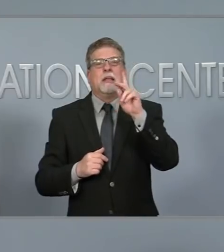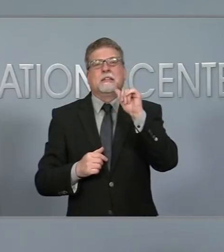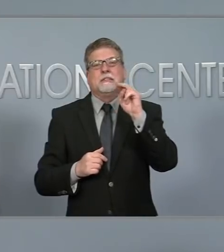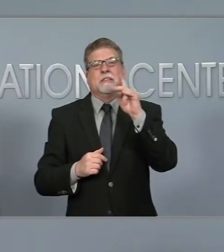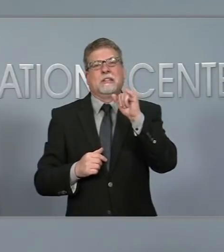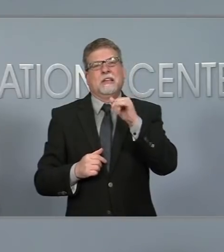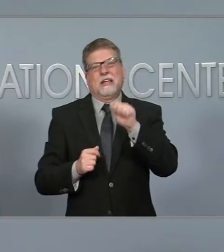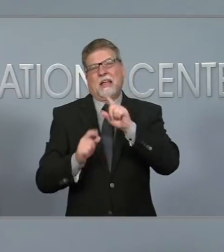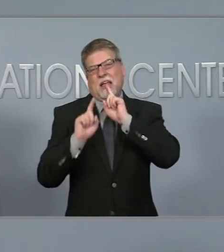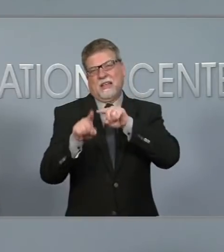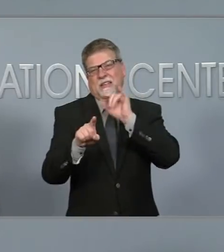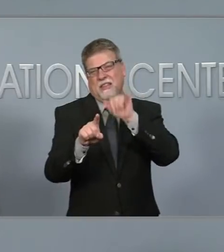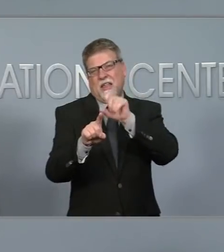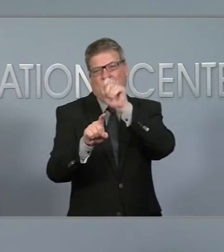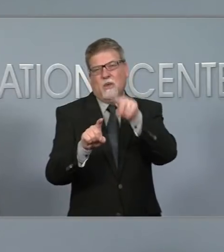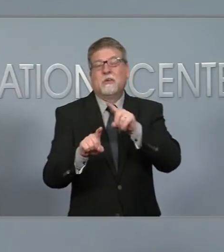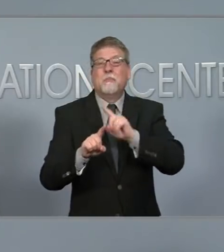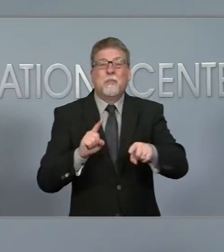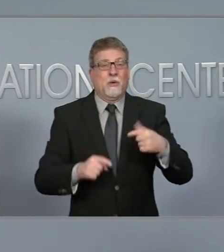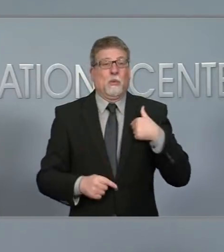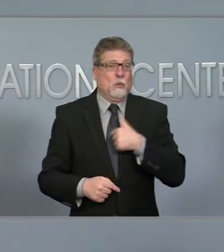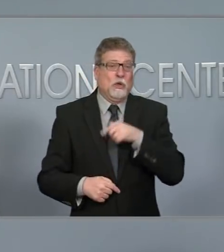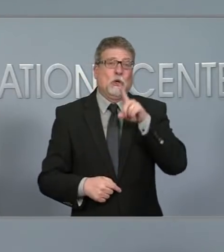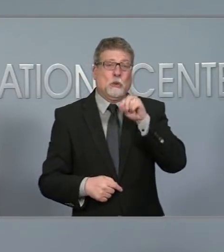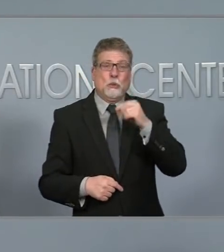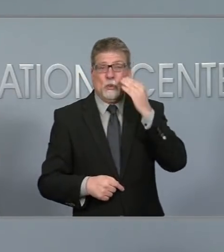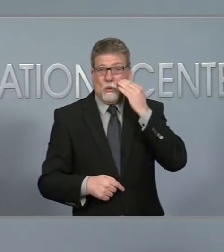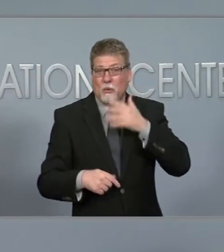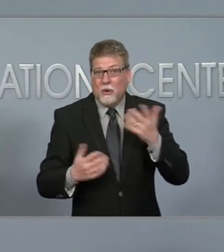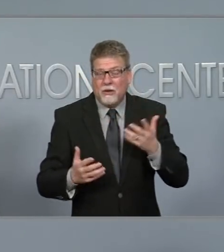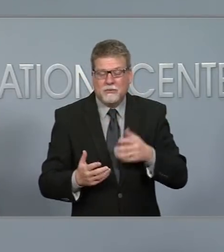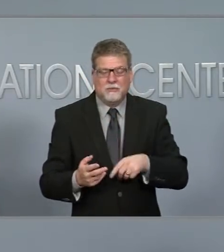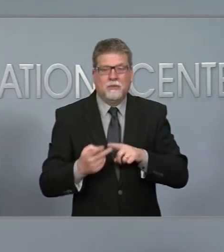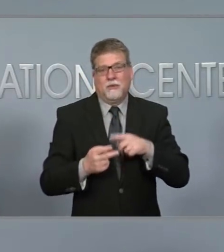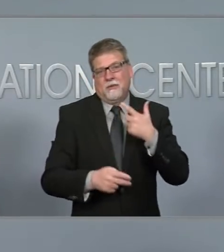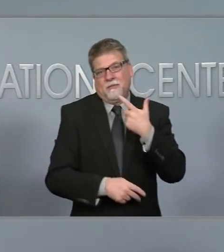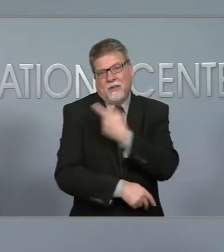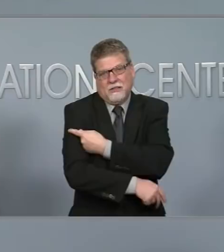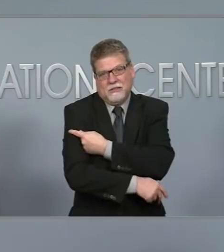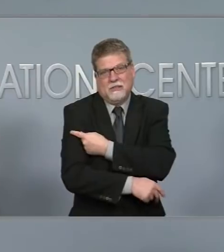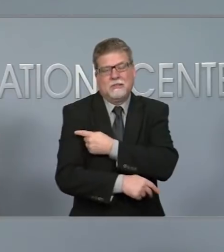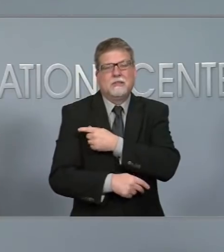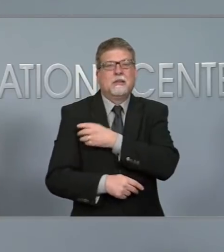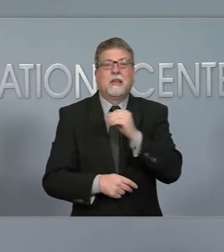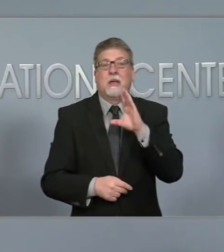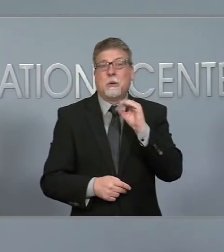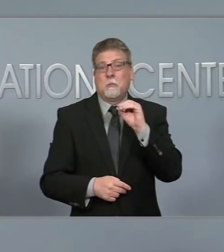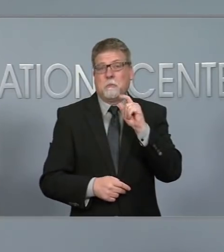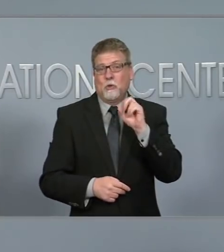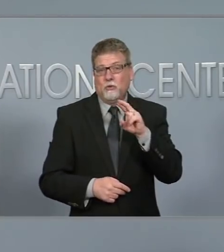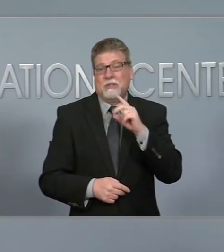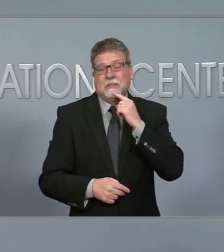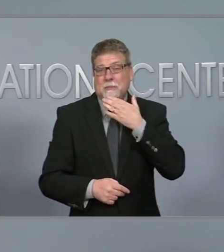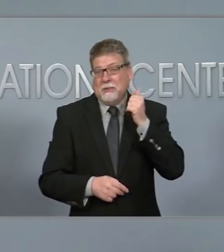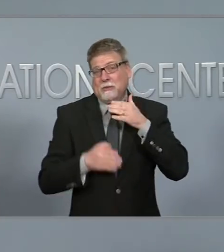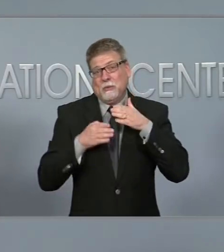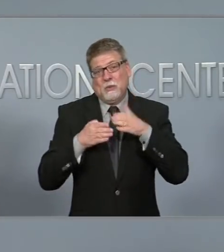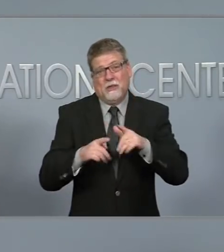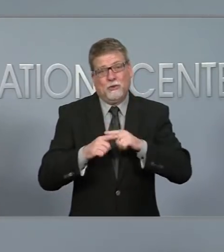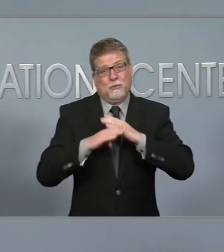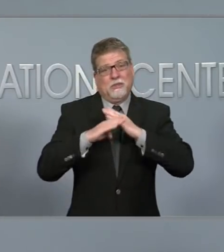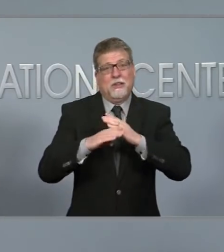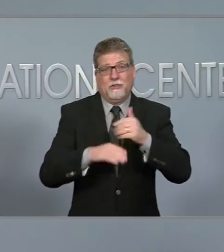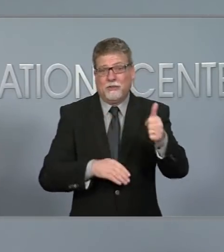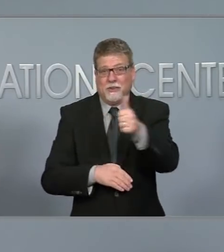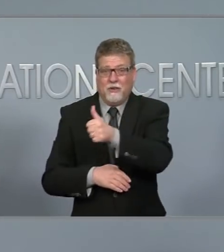momento con la pandemia, yo